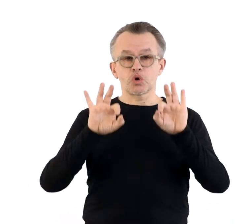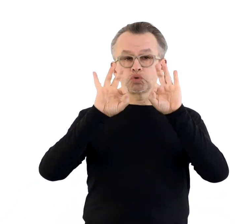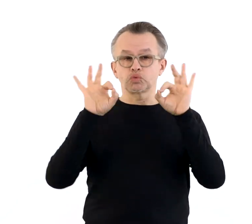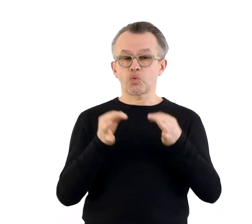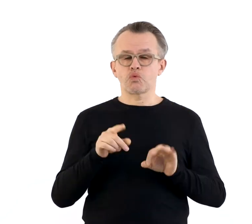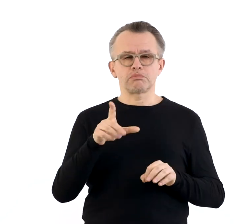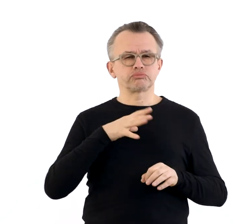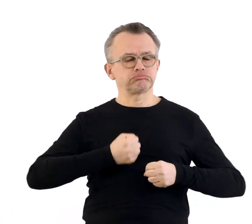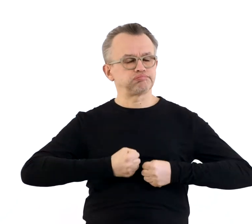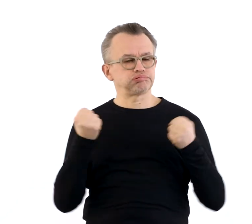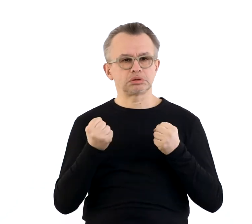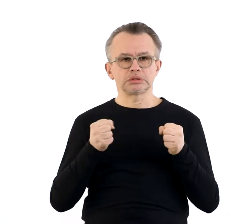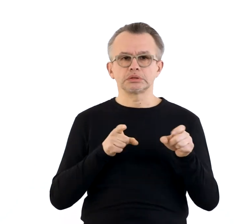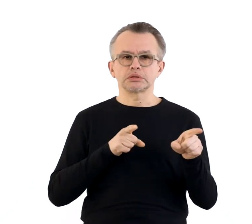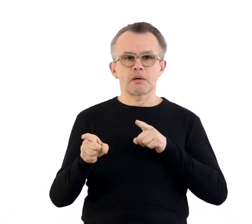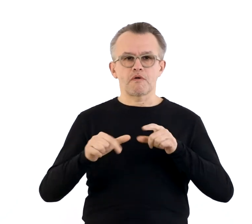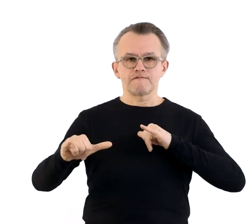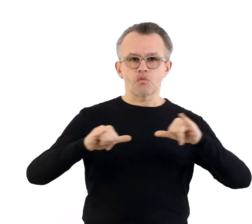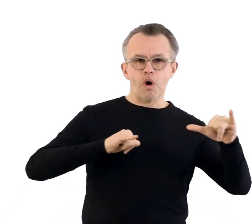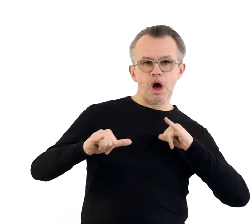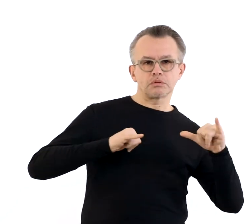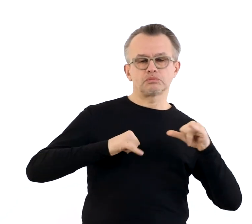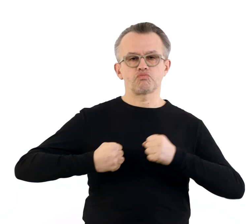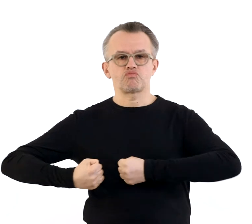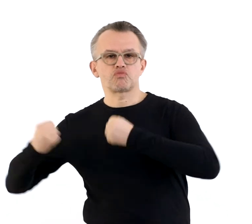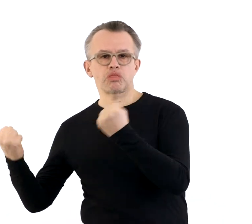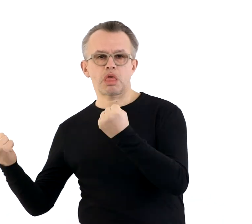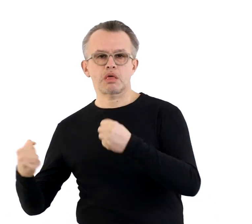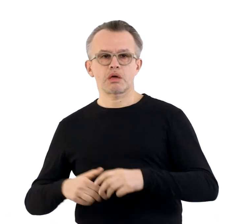Sztuka była symbolem władzy i potęgi.